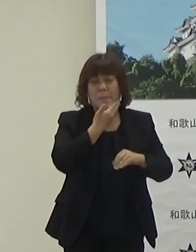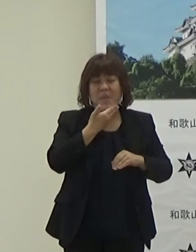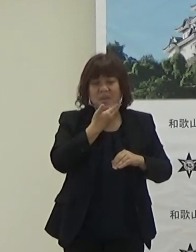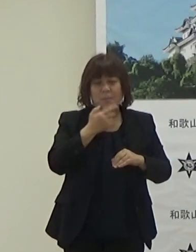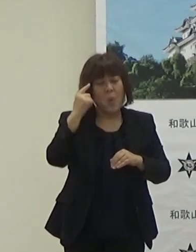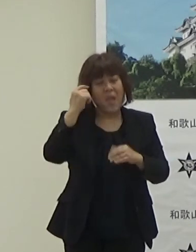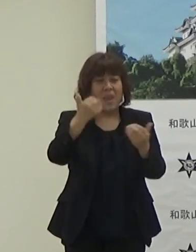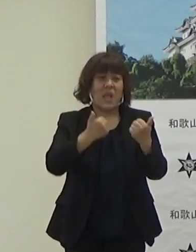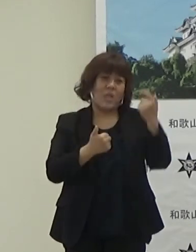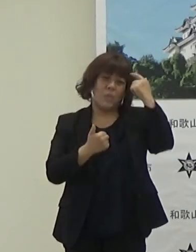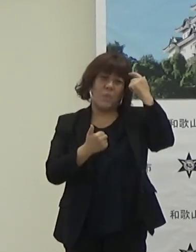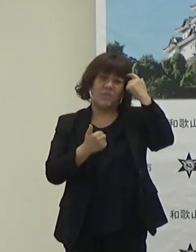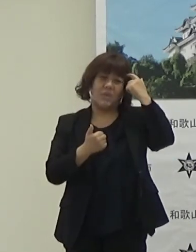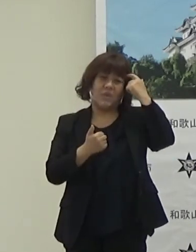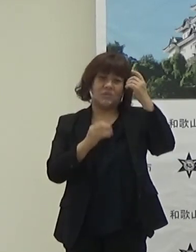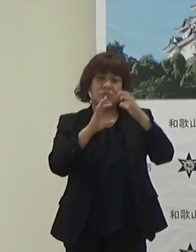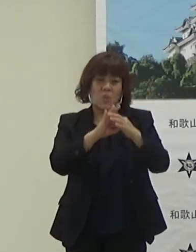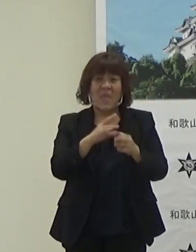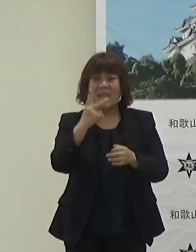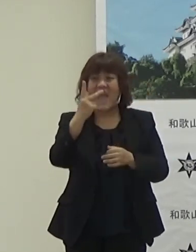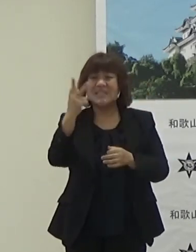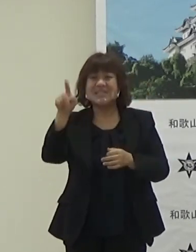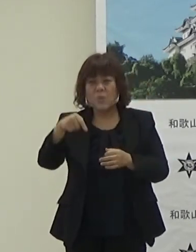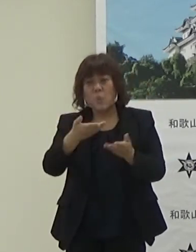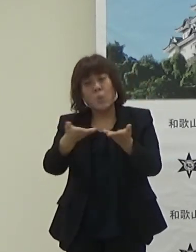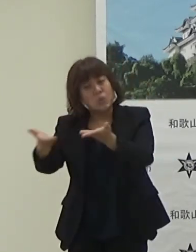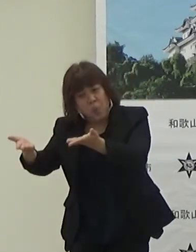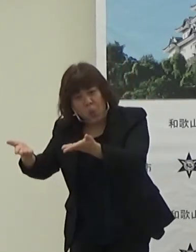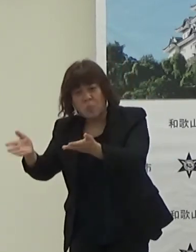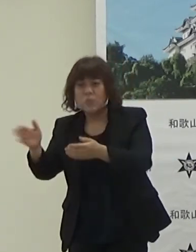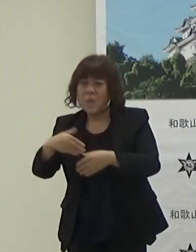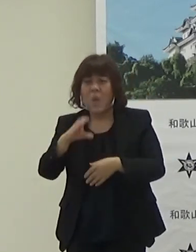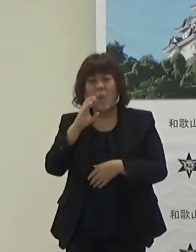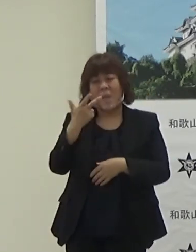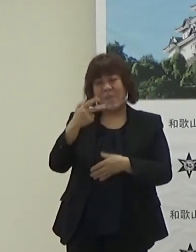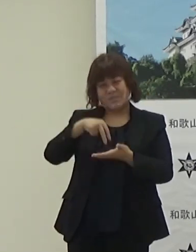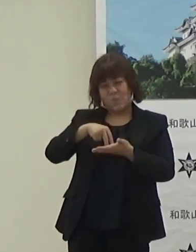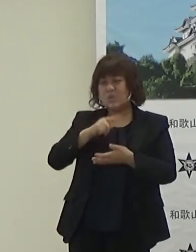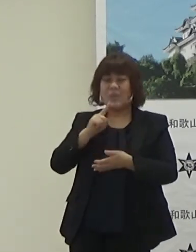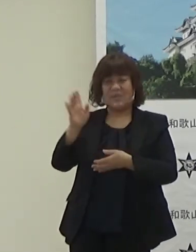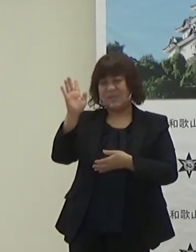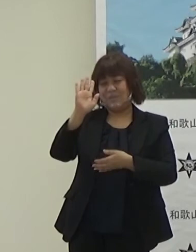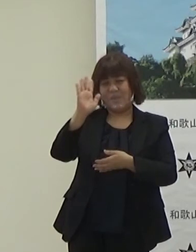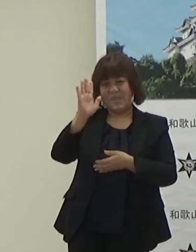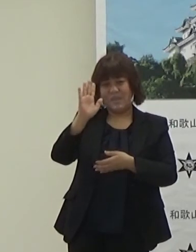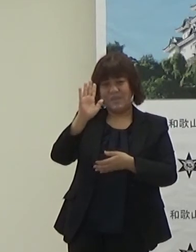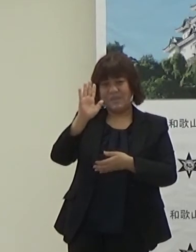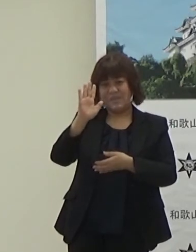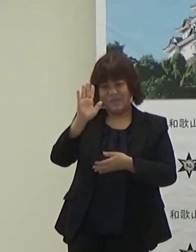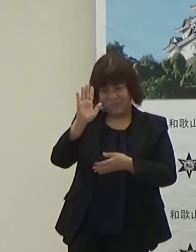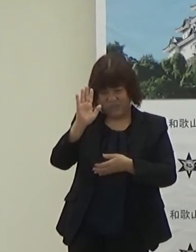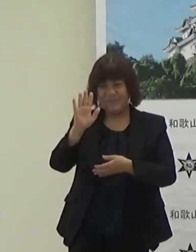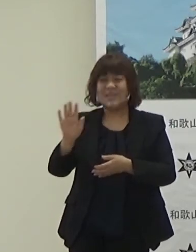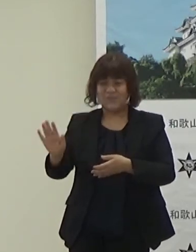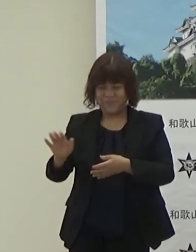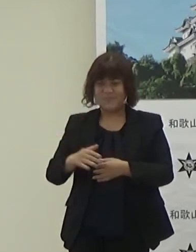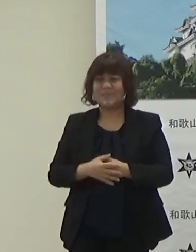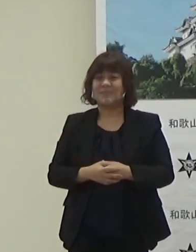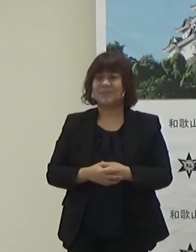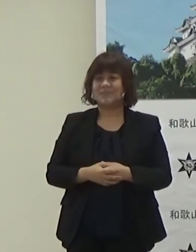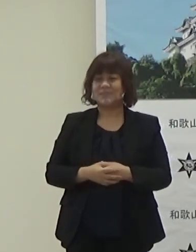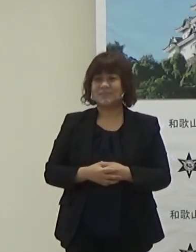と思ってますので、そんなカジノやってくださいよとかいうことは言わないです